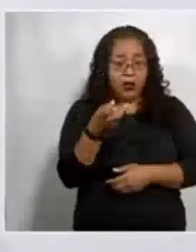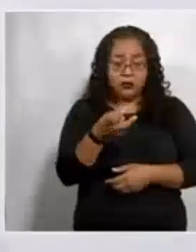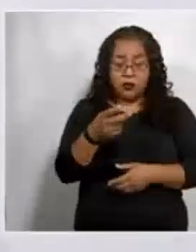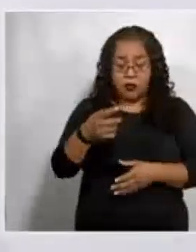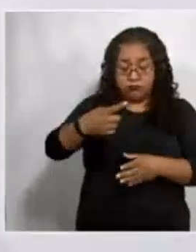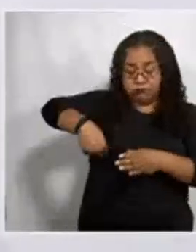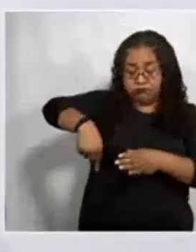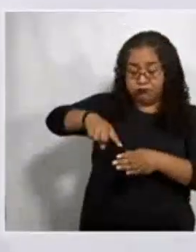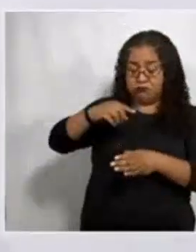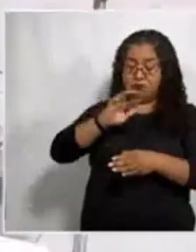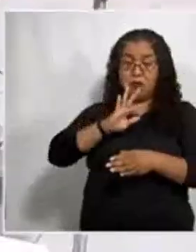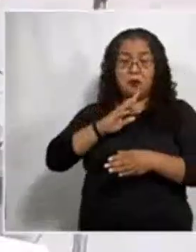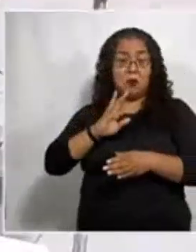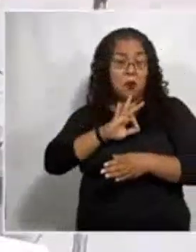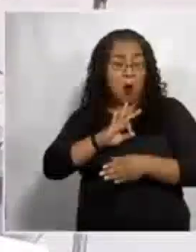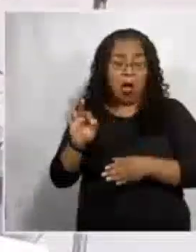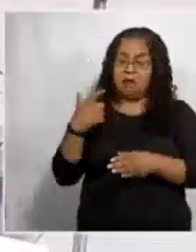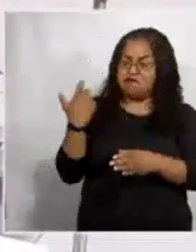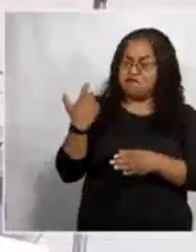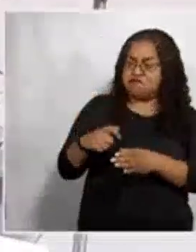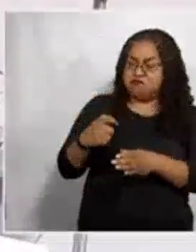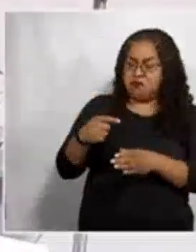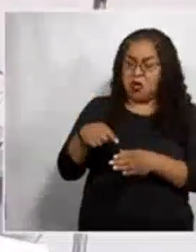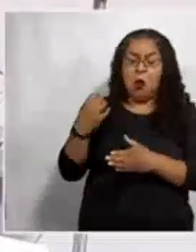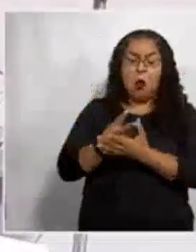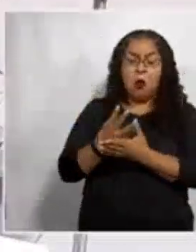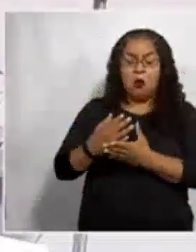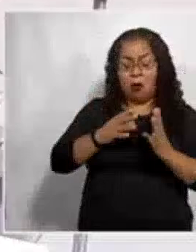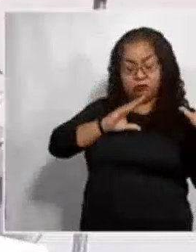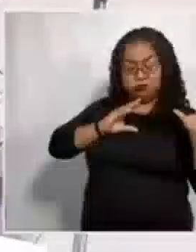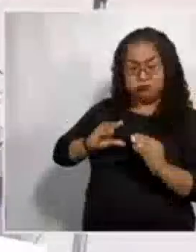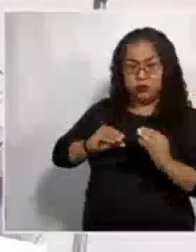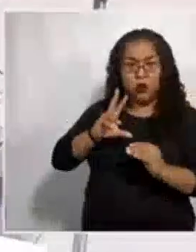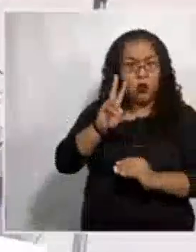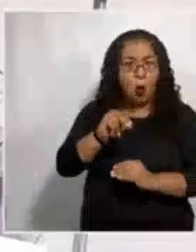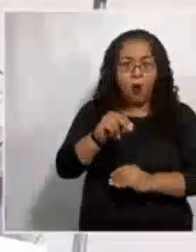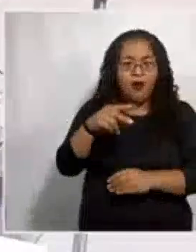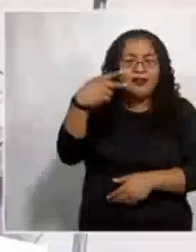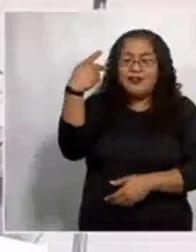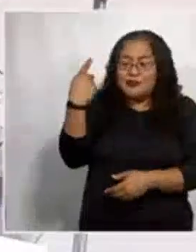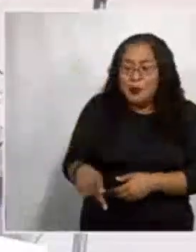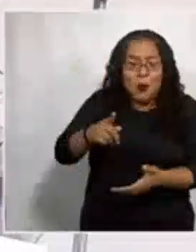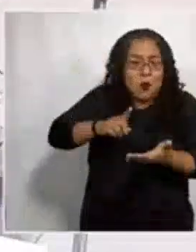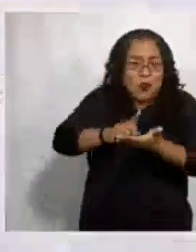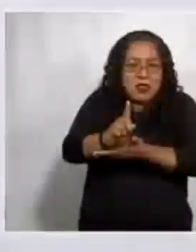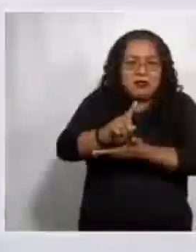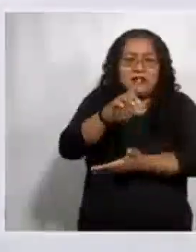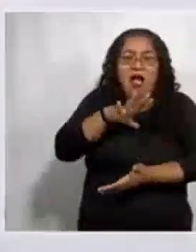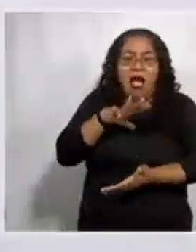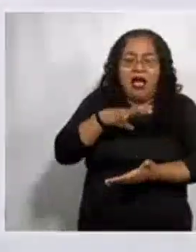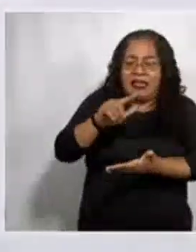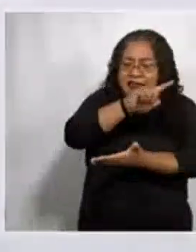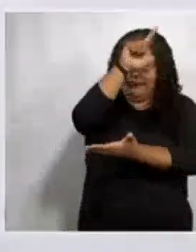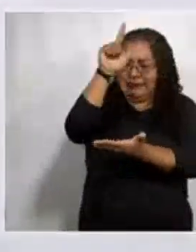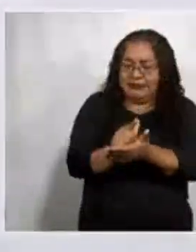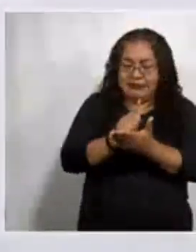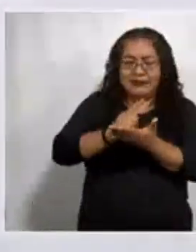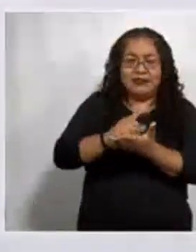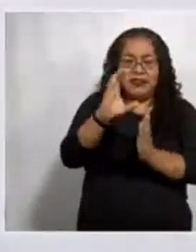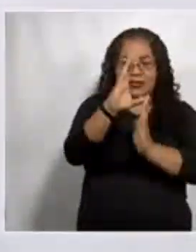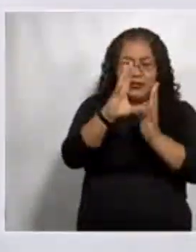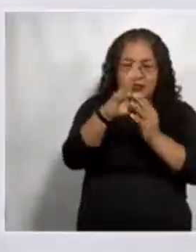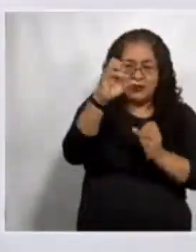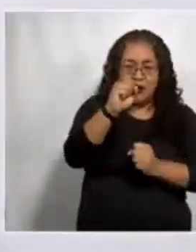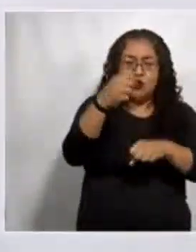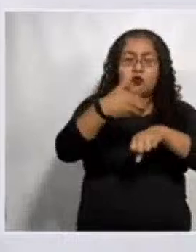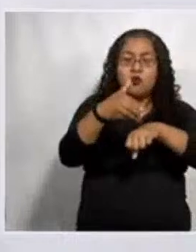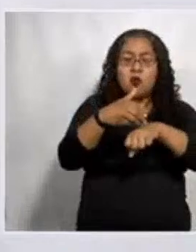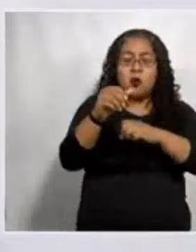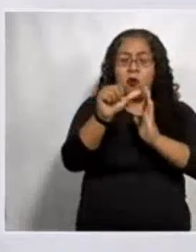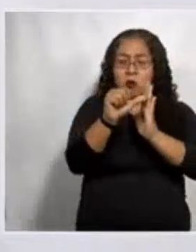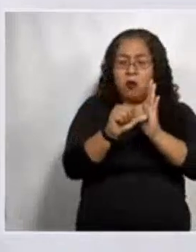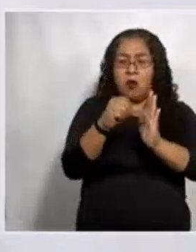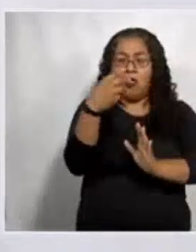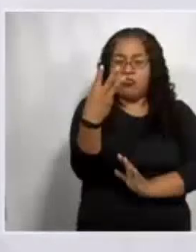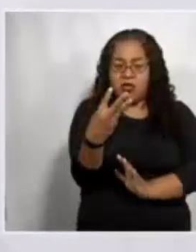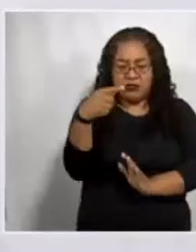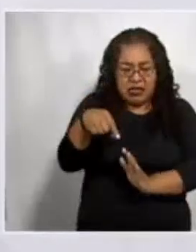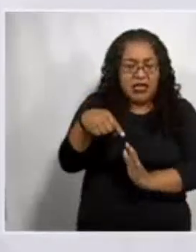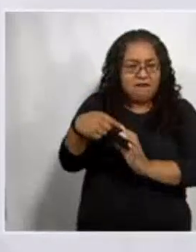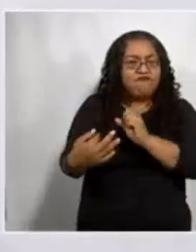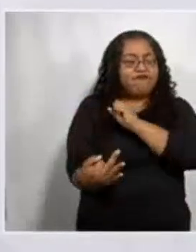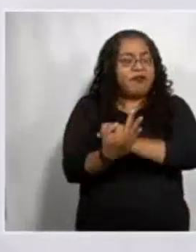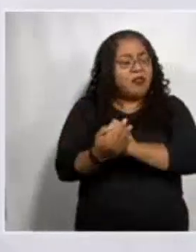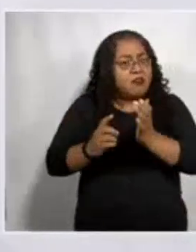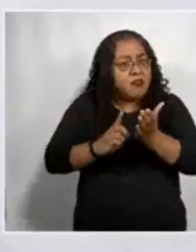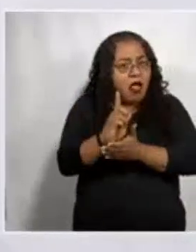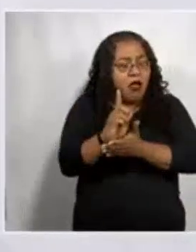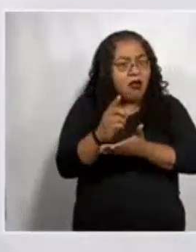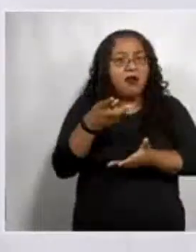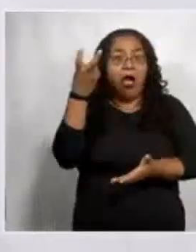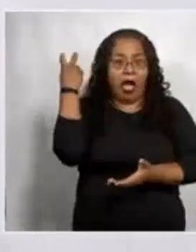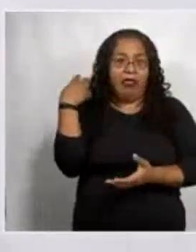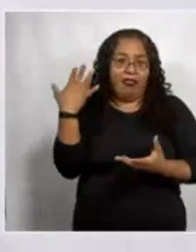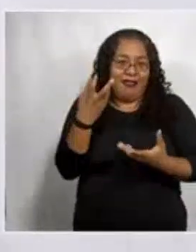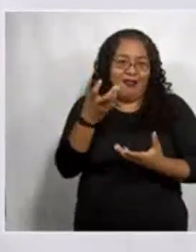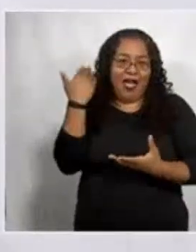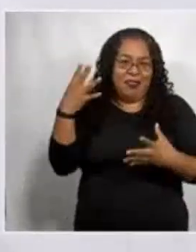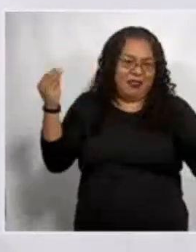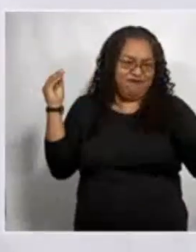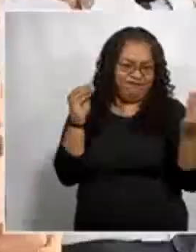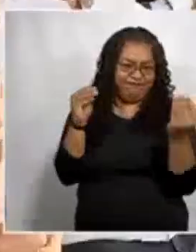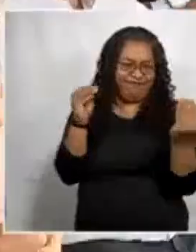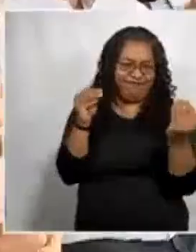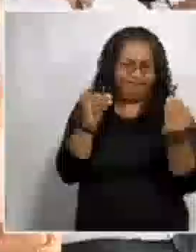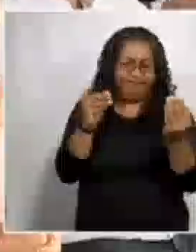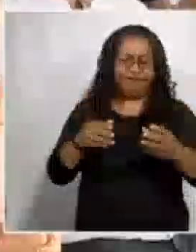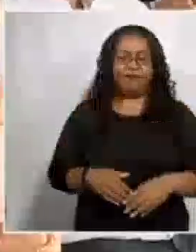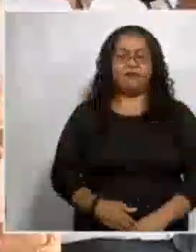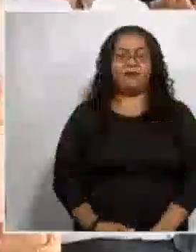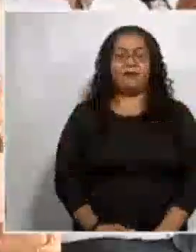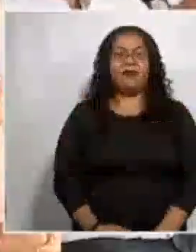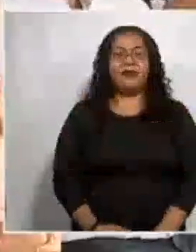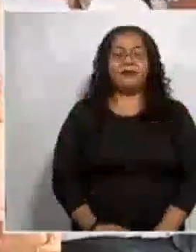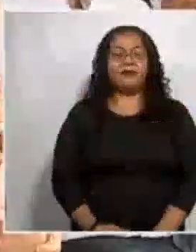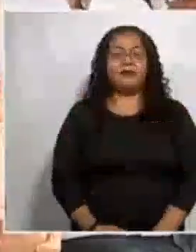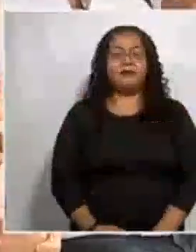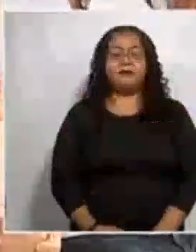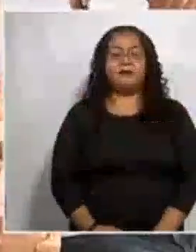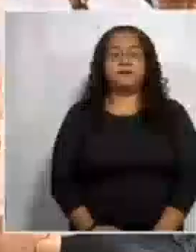quien pueda pagarla. La educación pública es un derecho establecido en el tercero constitucional